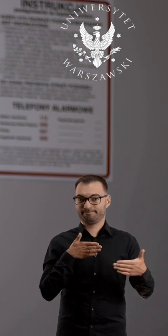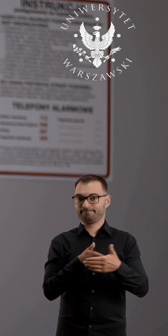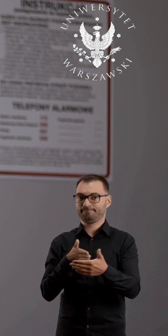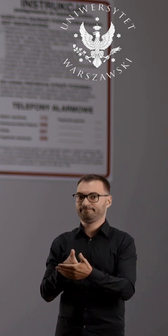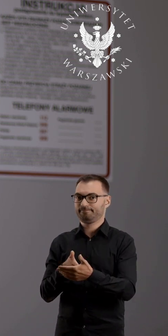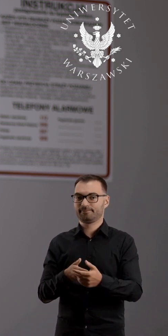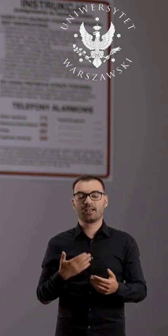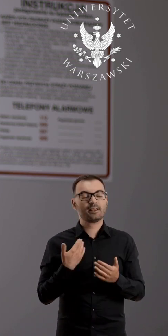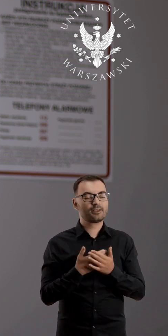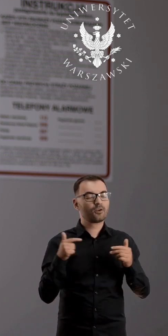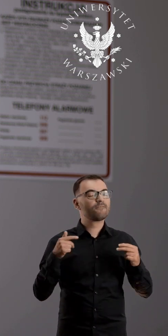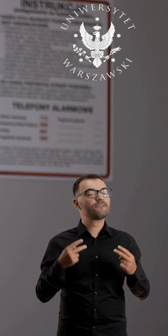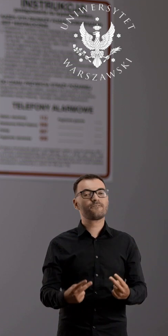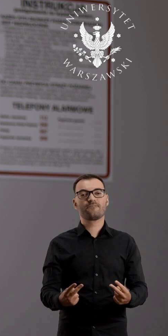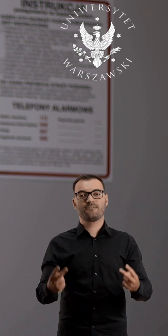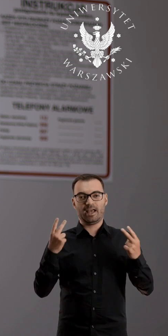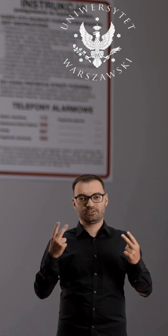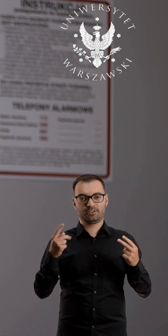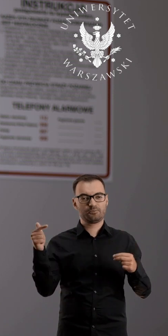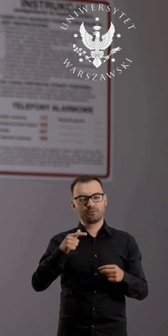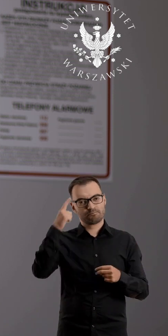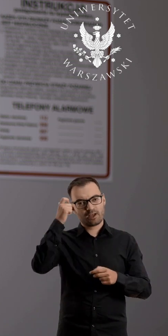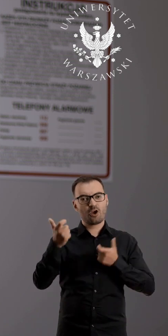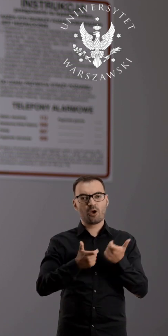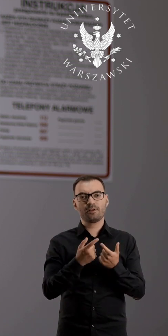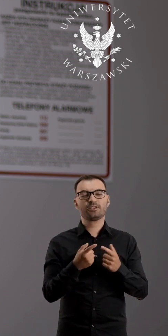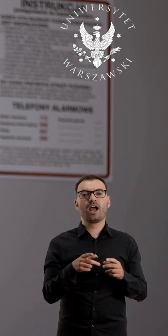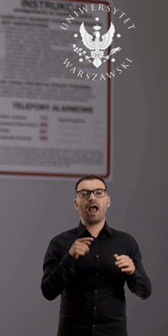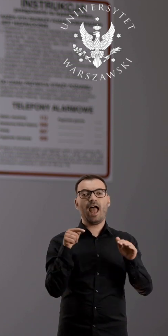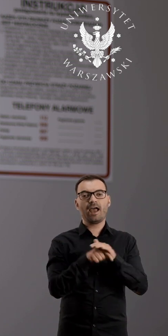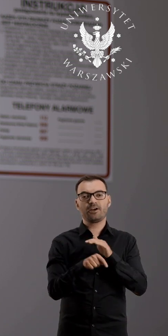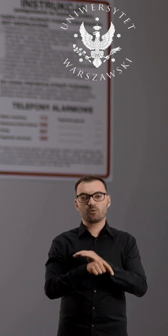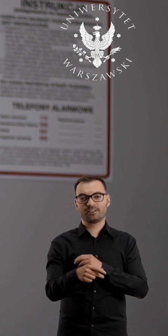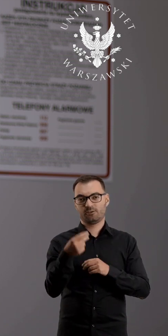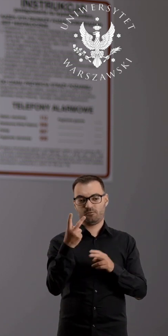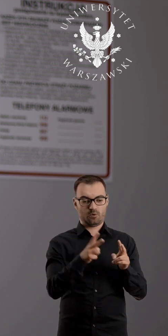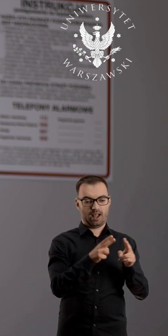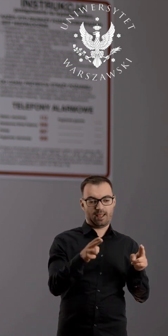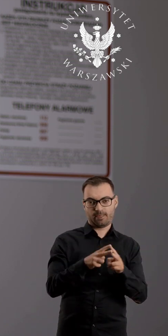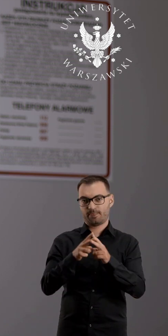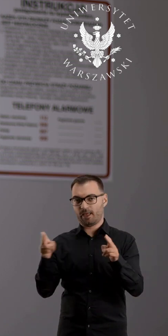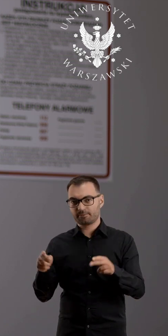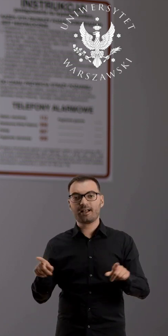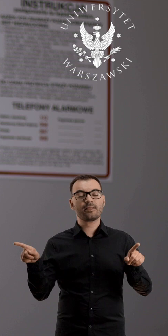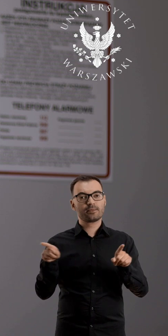Dlatego tak ważne jest wdrażanie ewakuacji dwuetapowej w procedurach ewakuacyjnych oraz organizowanie